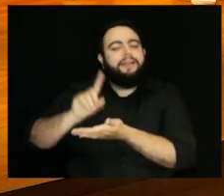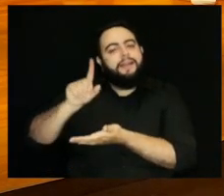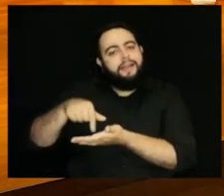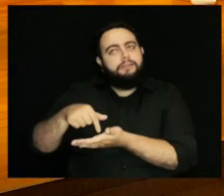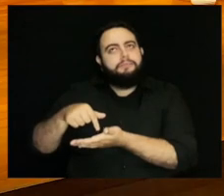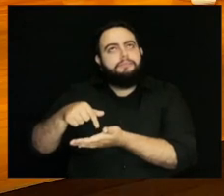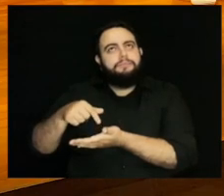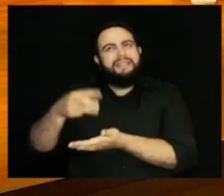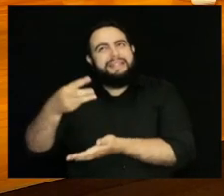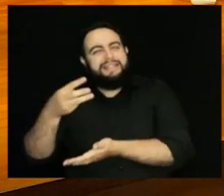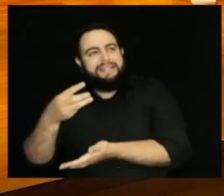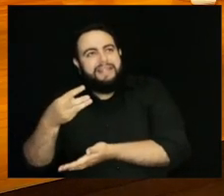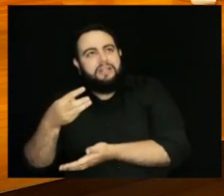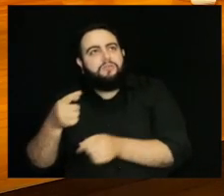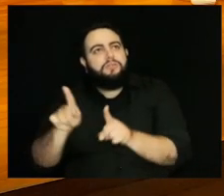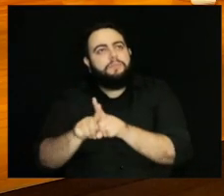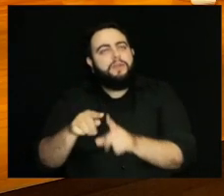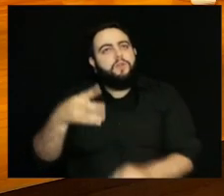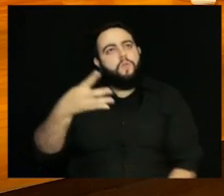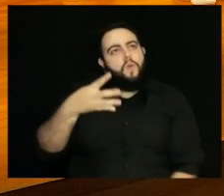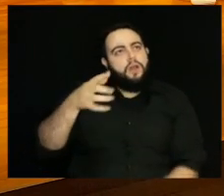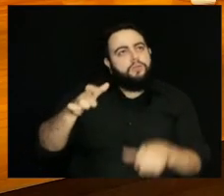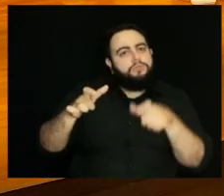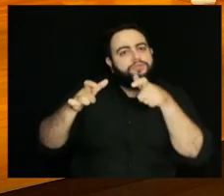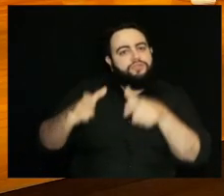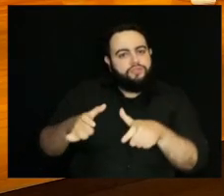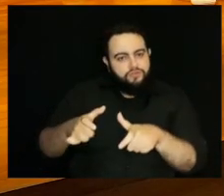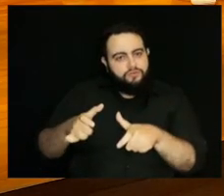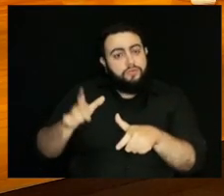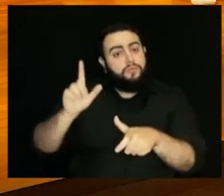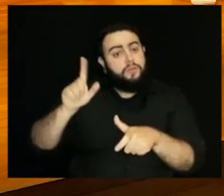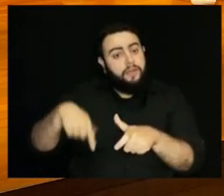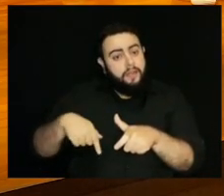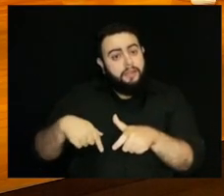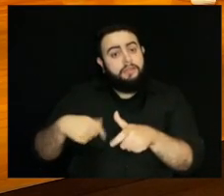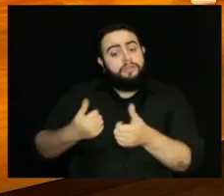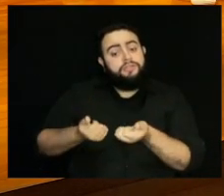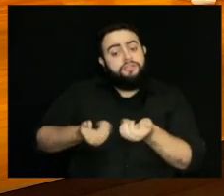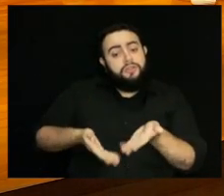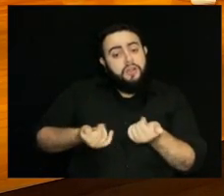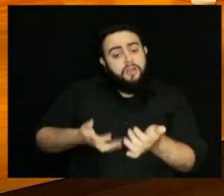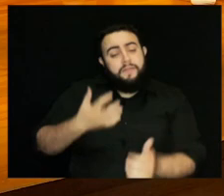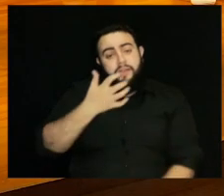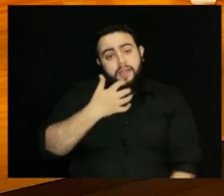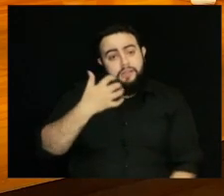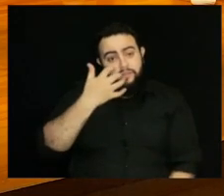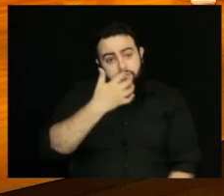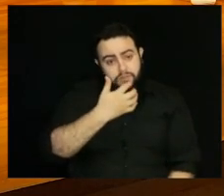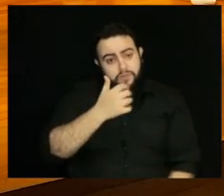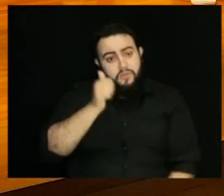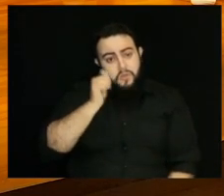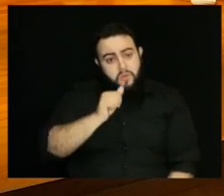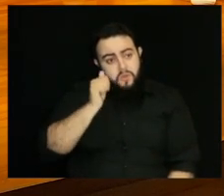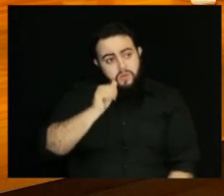terceiro e no quarto discos de uma jovem cantora, que daí a gente tá no começo dos anos 60 e tem uma